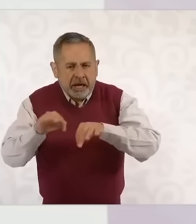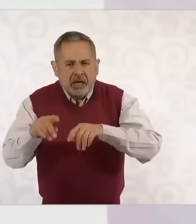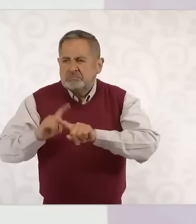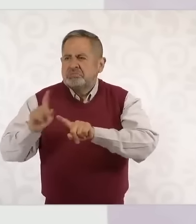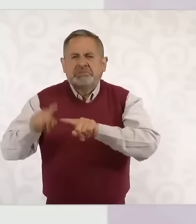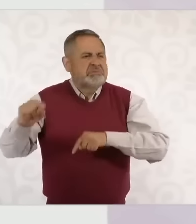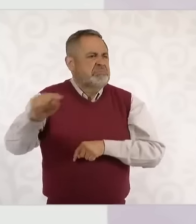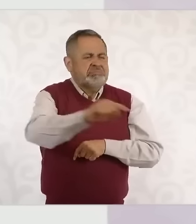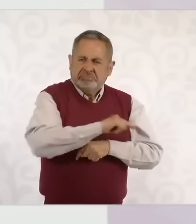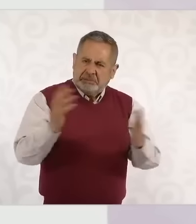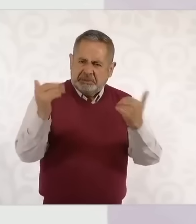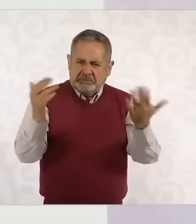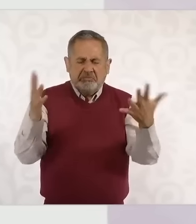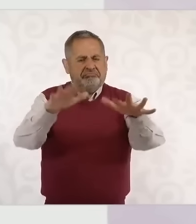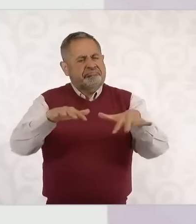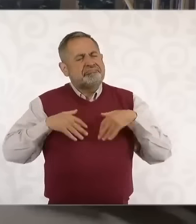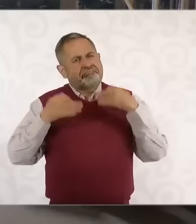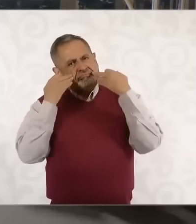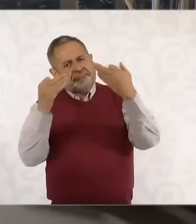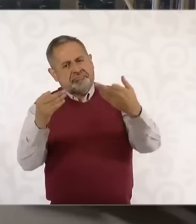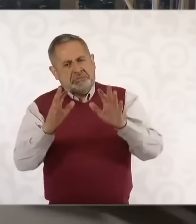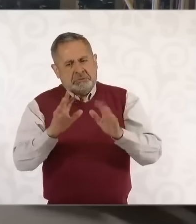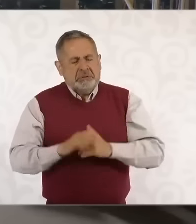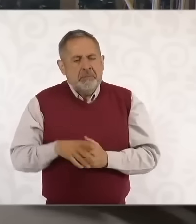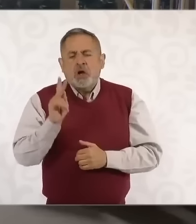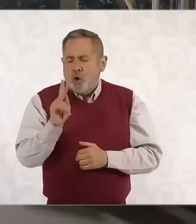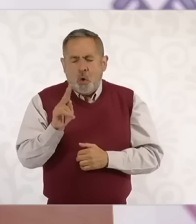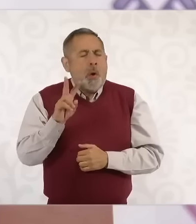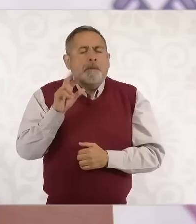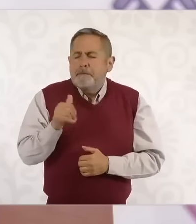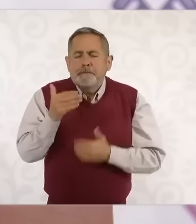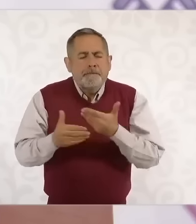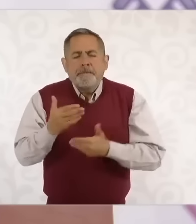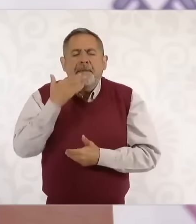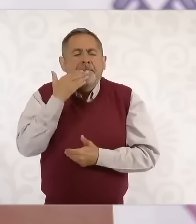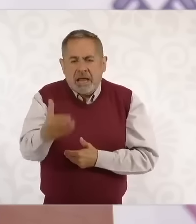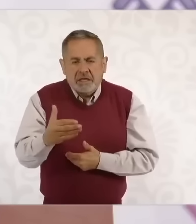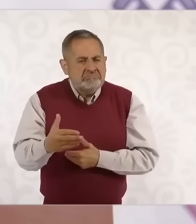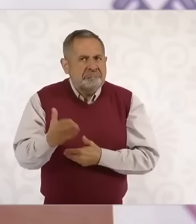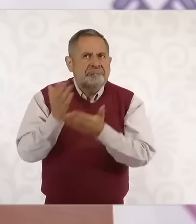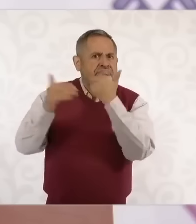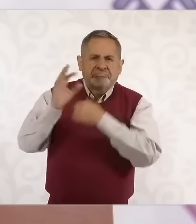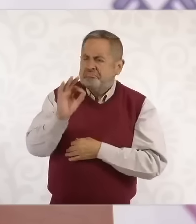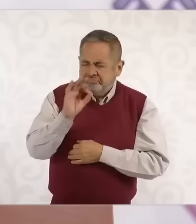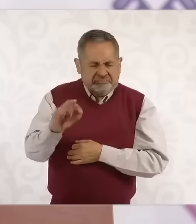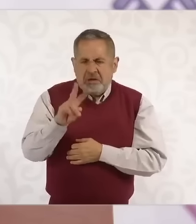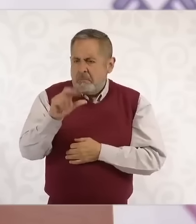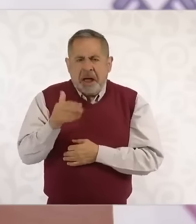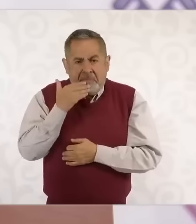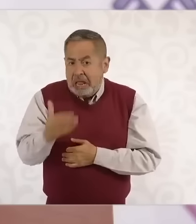sectores de la sociedad mexicana. Pero vamos bien, la economía de México va bien. ¿Qué queremos?